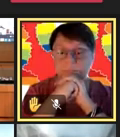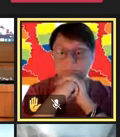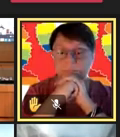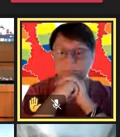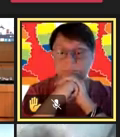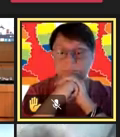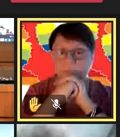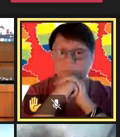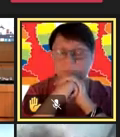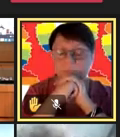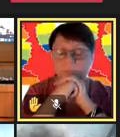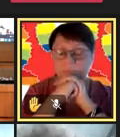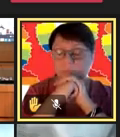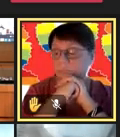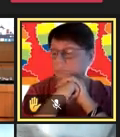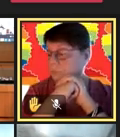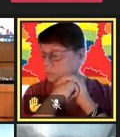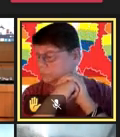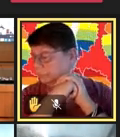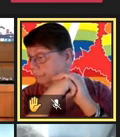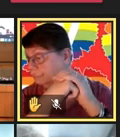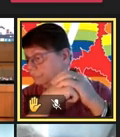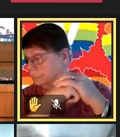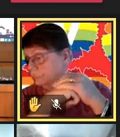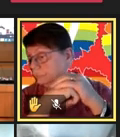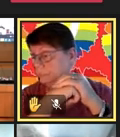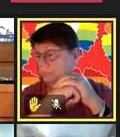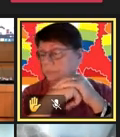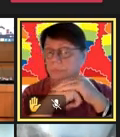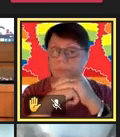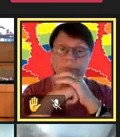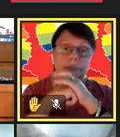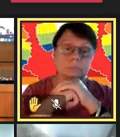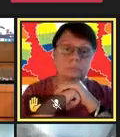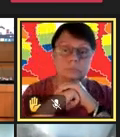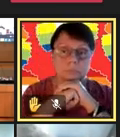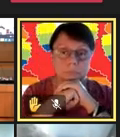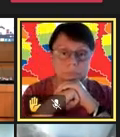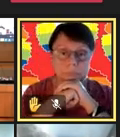En annan fråga som uppkommer liksom den när du tror att det räcker med de här den här tiden som står i det